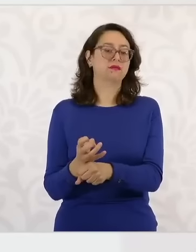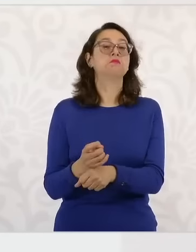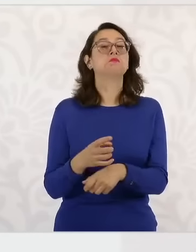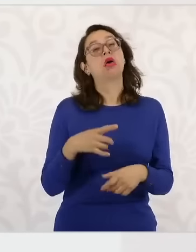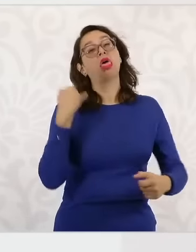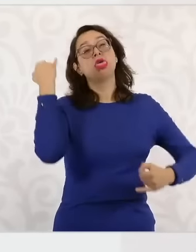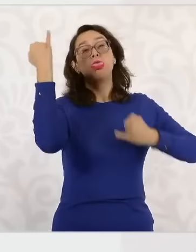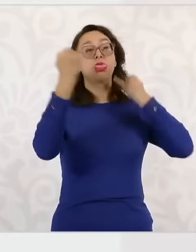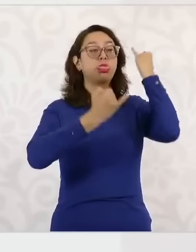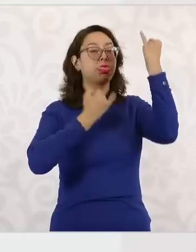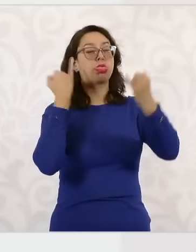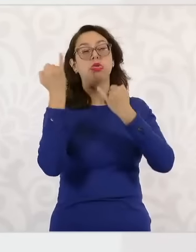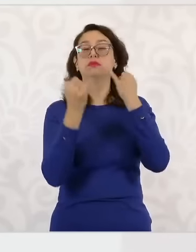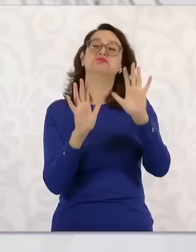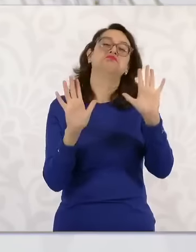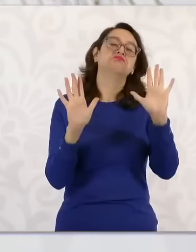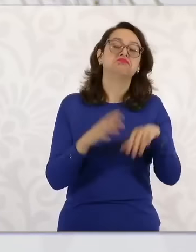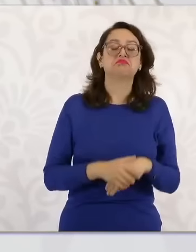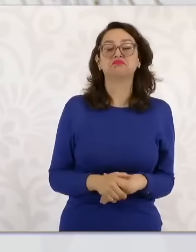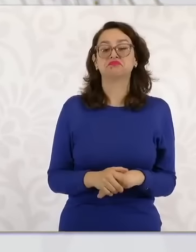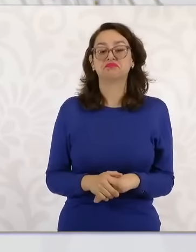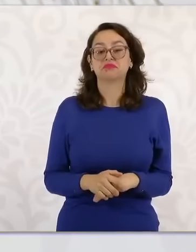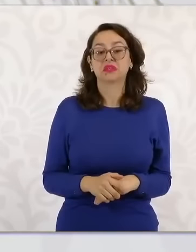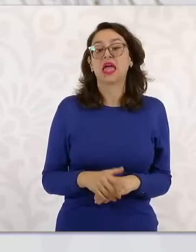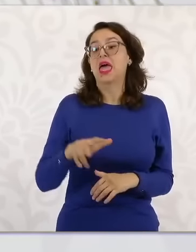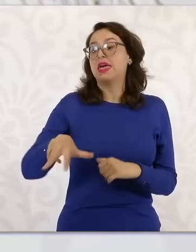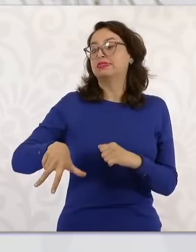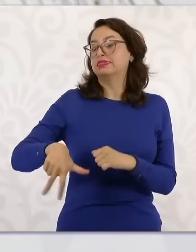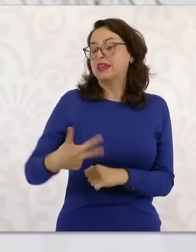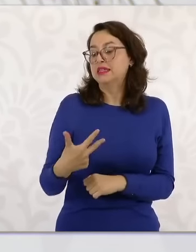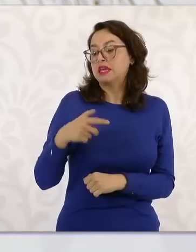pero lo cierto es que 13.5 millones de mexicanos salieron de la pobreza,